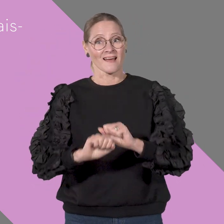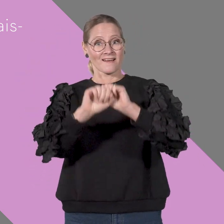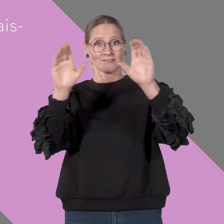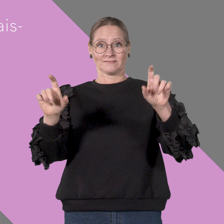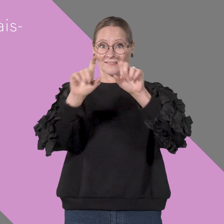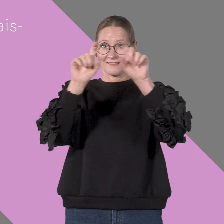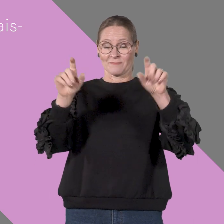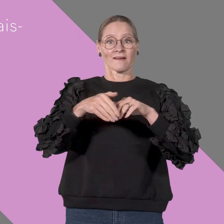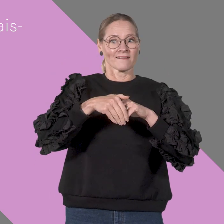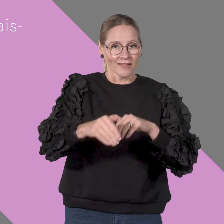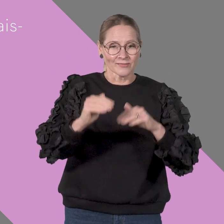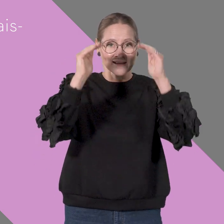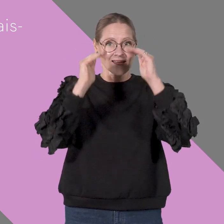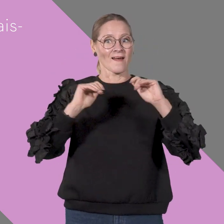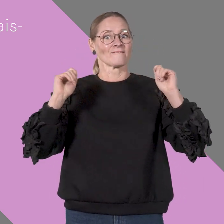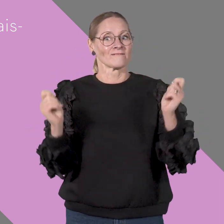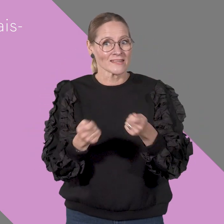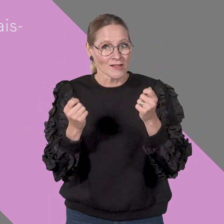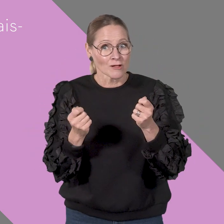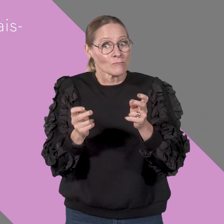Avaruusteema jatkui yhteisessä illanvietossa.